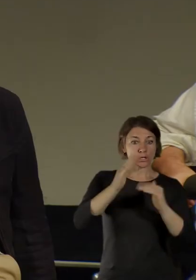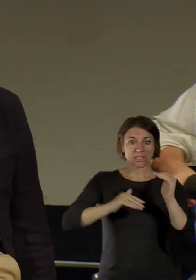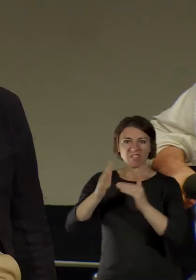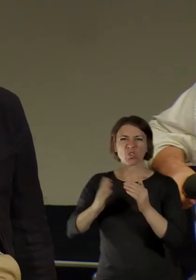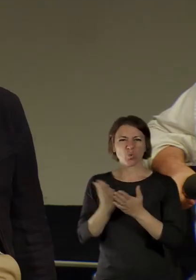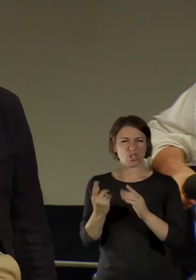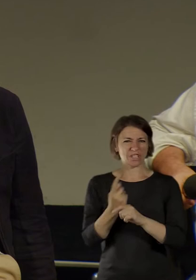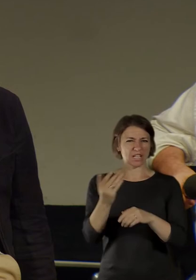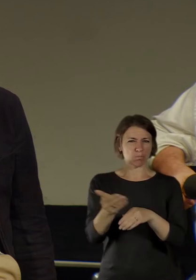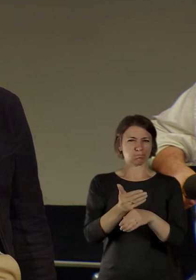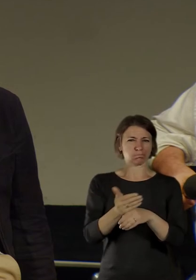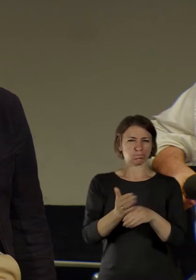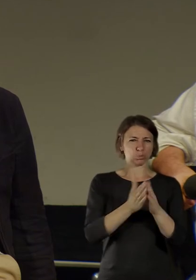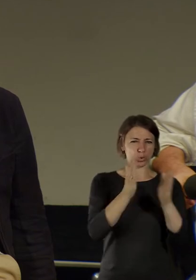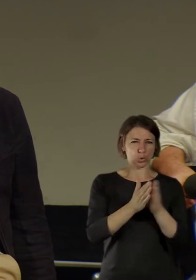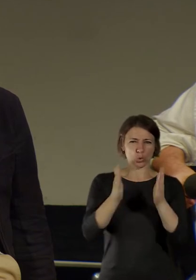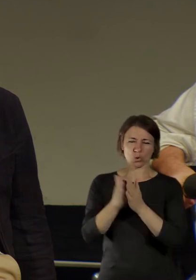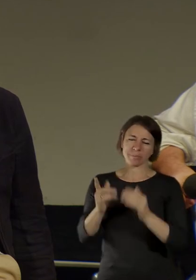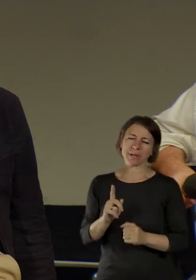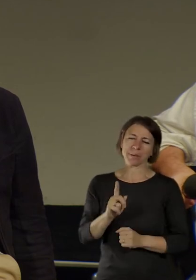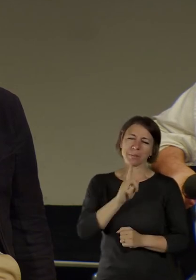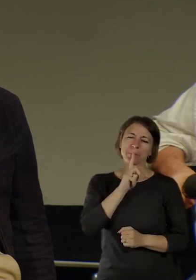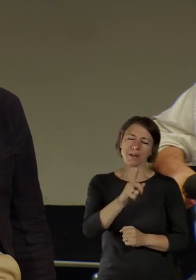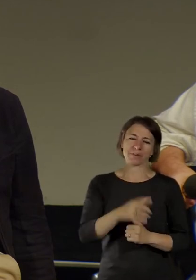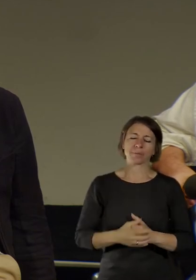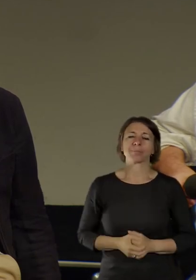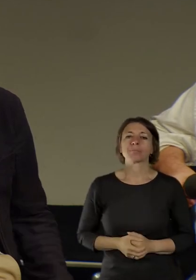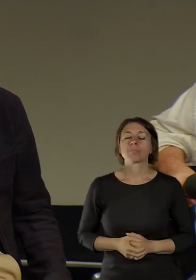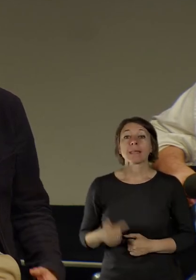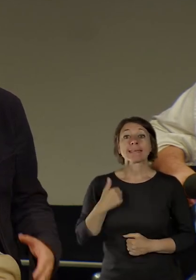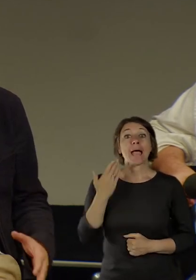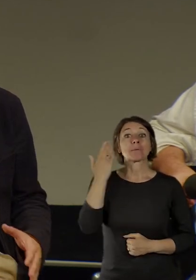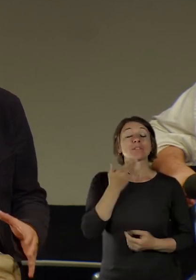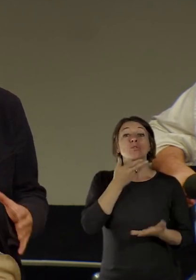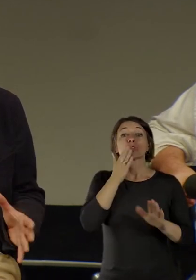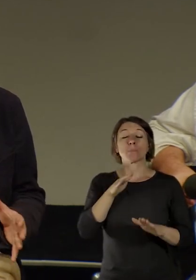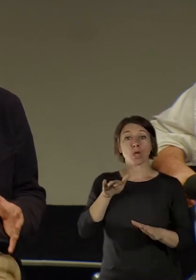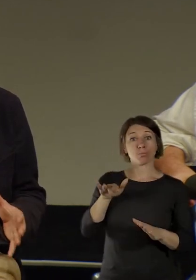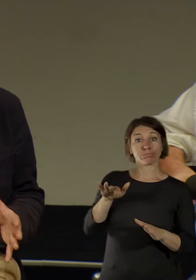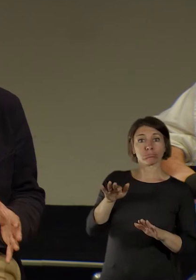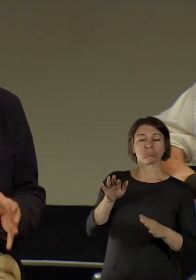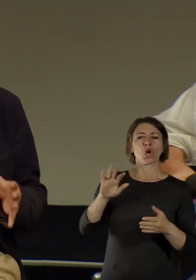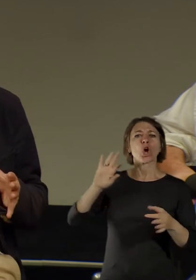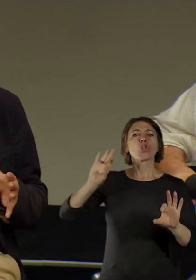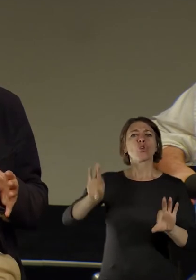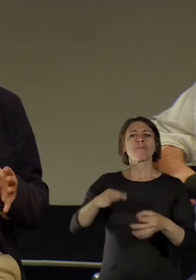Já si myslím, že ve svých důsledcích zastavování brownfieldů a využívání toho už obslouženého území